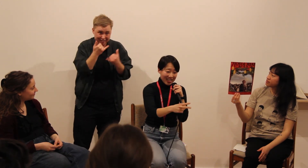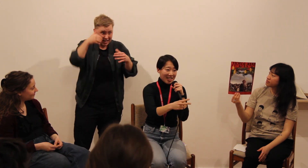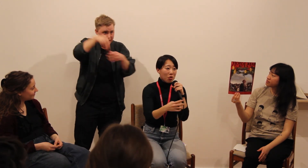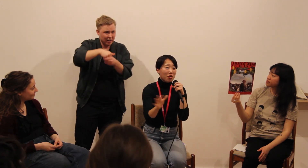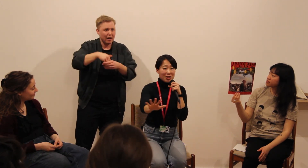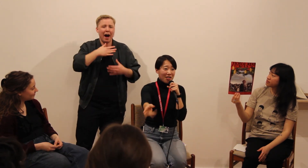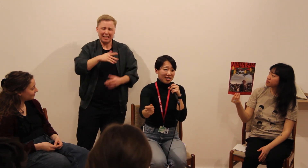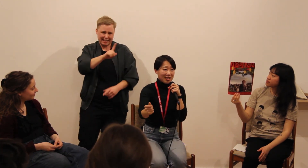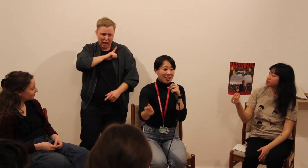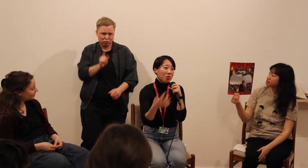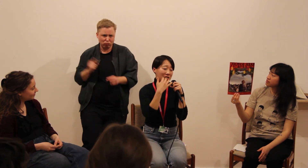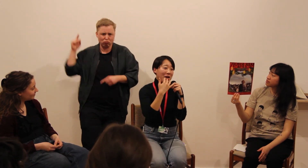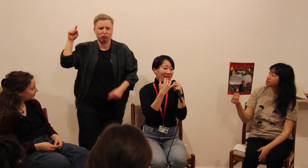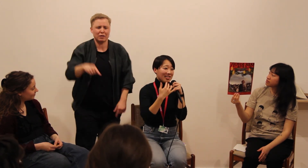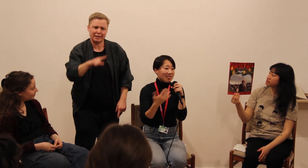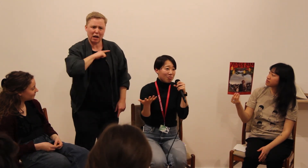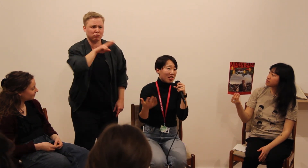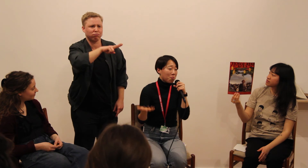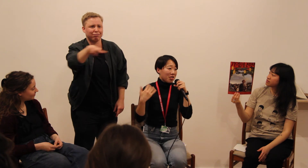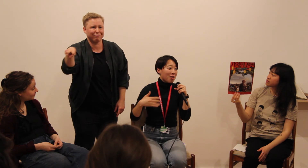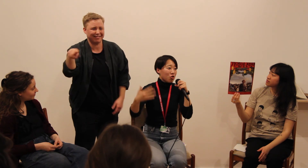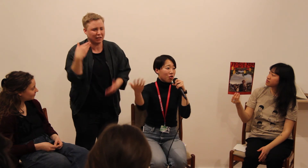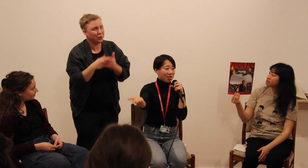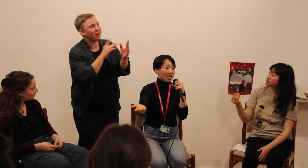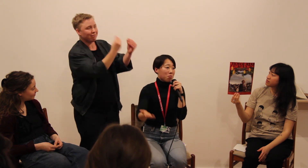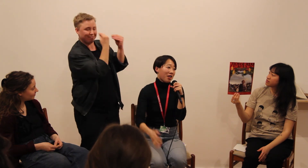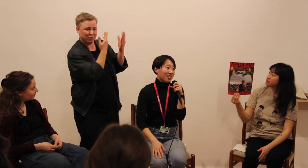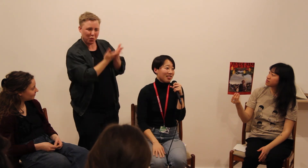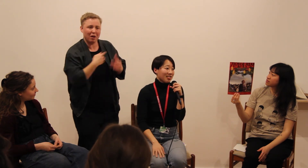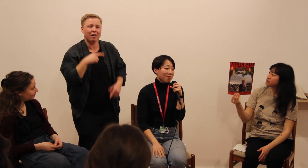Oder fass es an oder rieche es. Wenn du etwas erlebst verstehst du es.